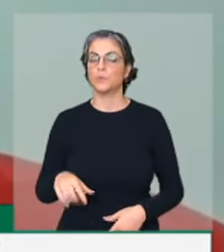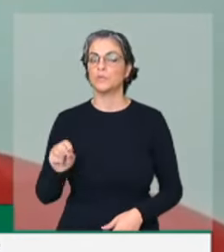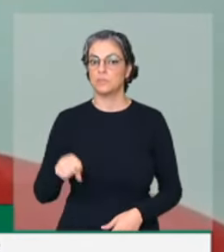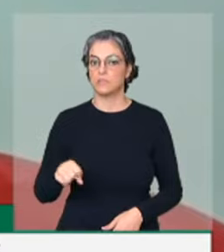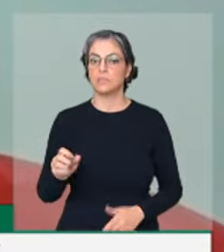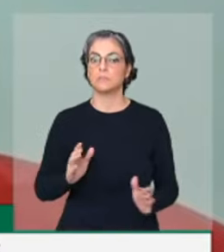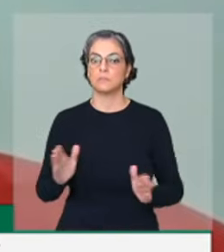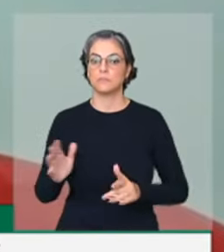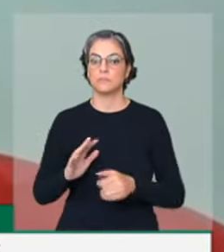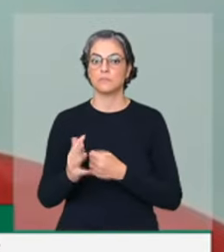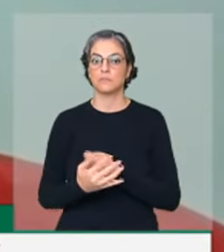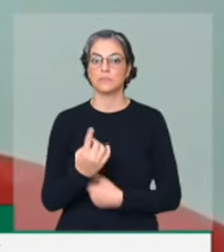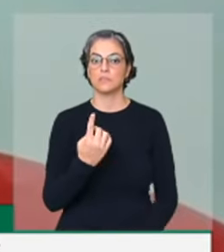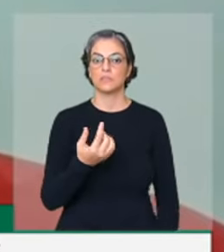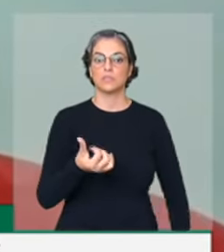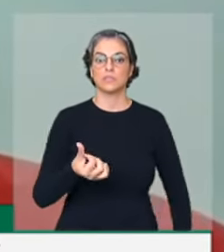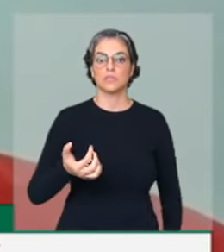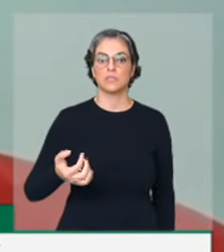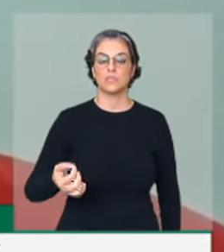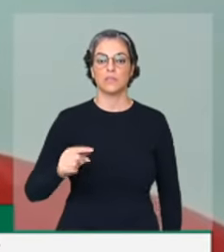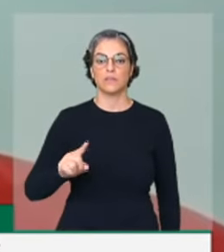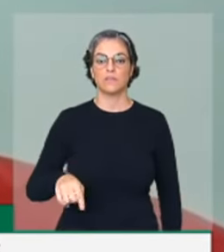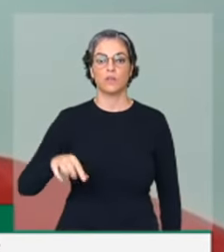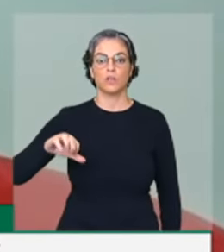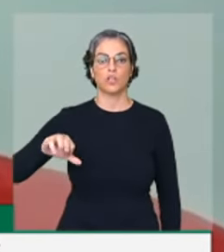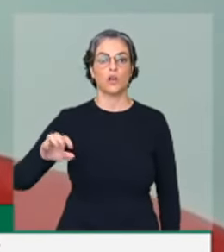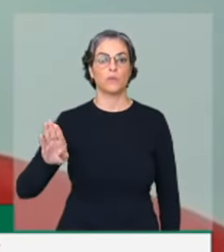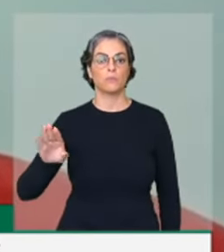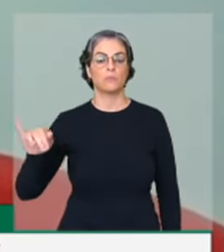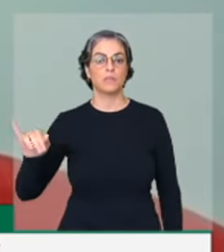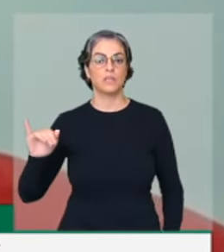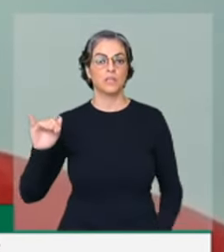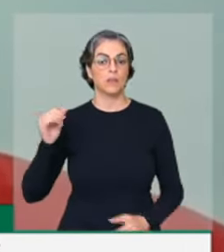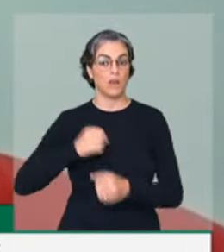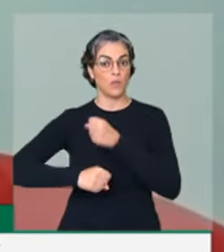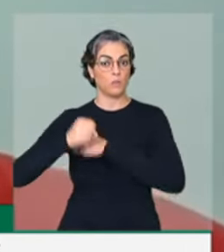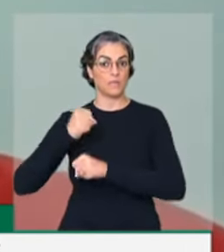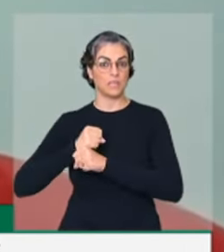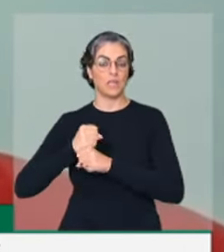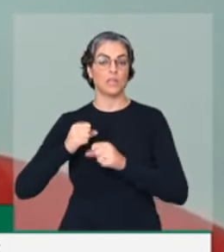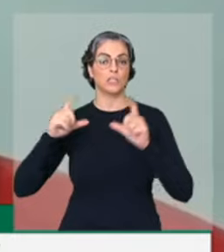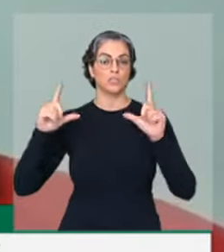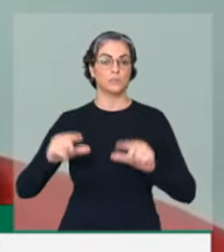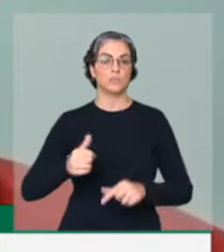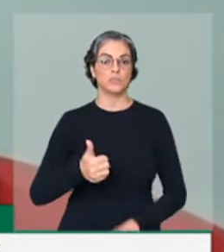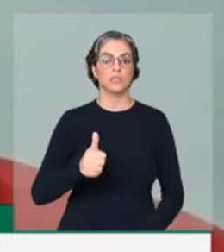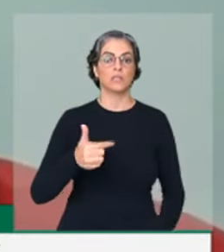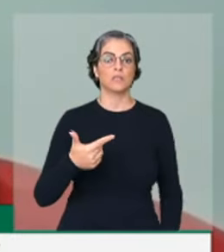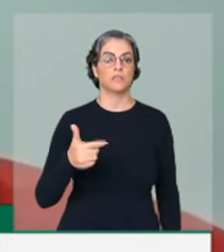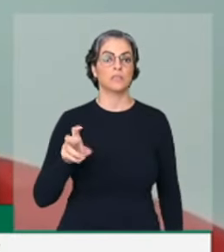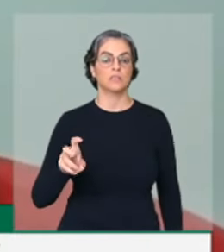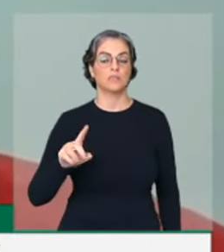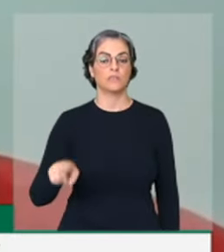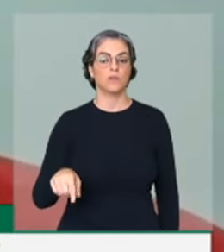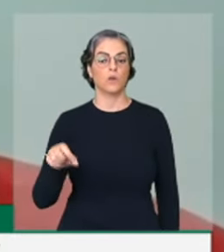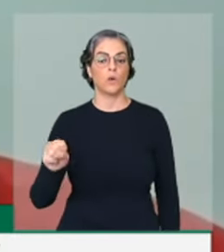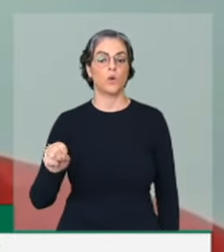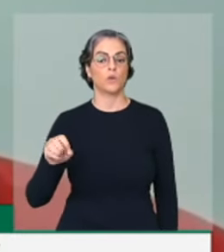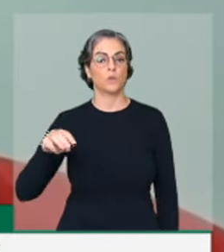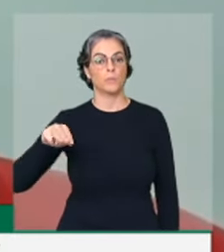ANO PASSADO... REDUZ PARA 125,8 BILHÕES. NÓS NÃO PODEMOS... PERMITIR QUE ESSE CORTE SEJA FEITO. E MAIS, CADÊ O REVALIDA. QUE FOI